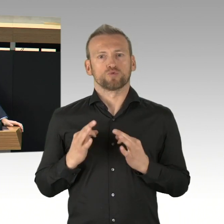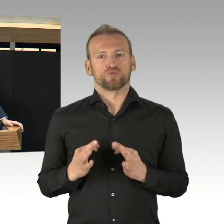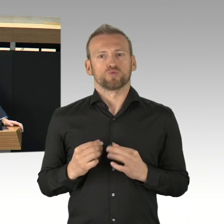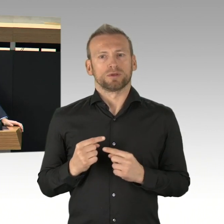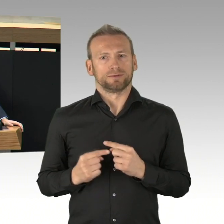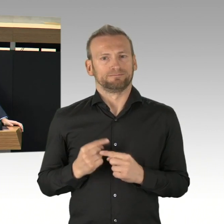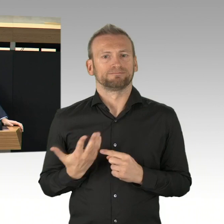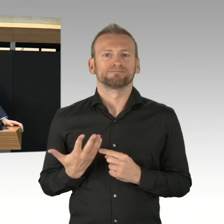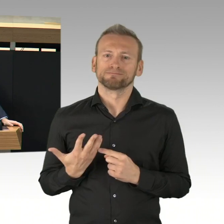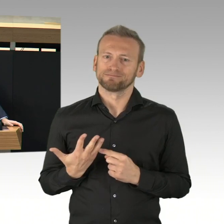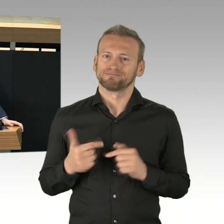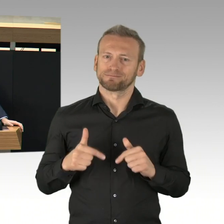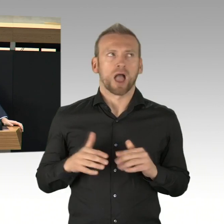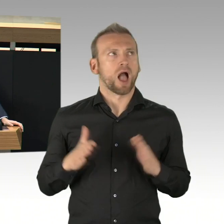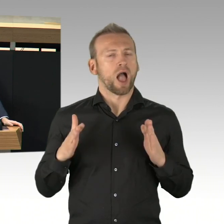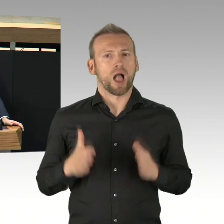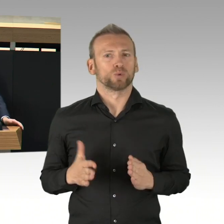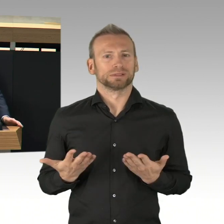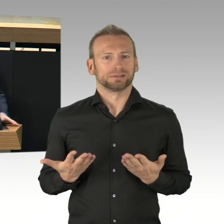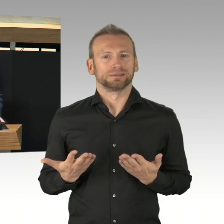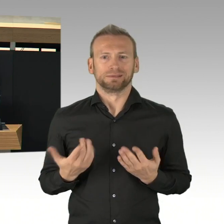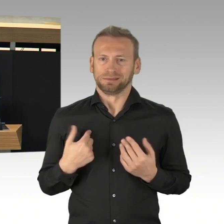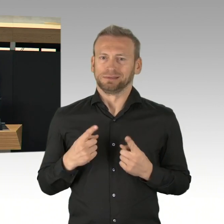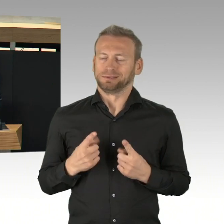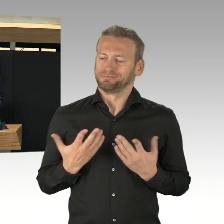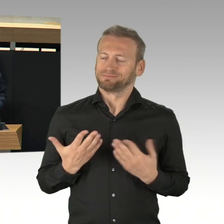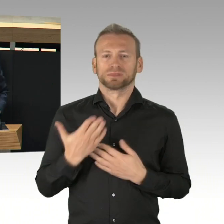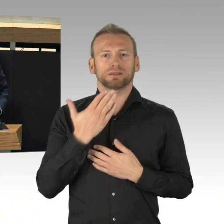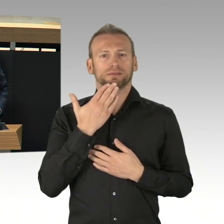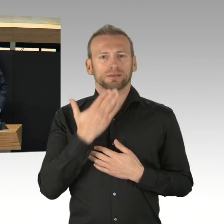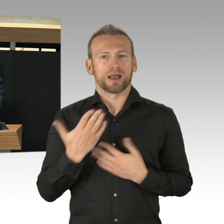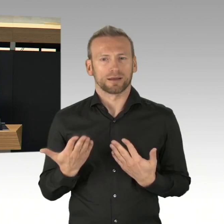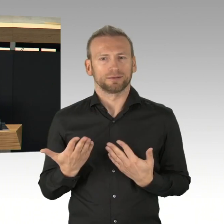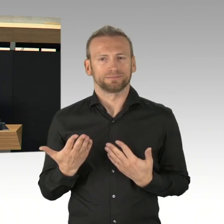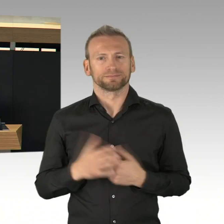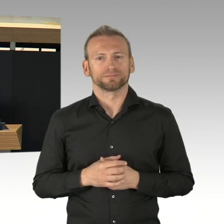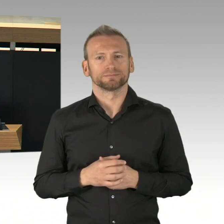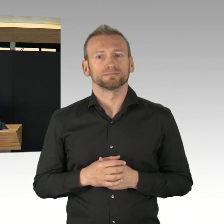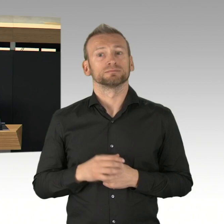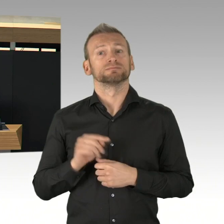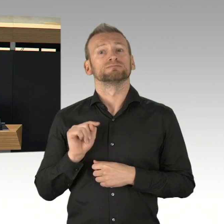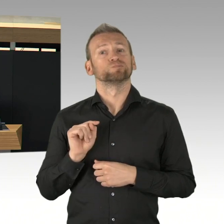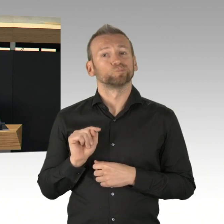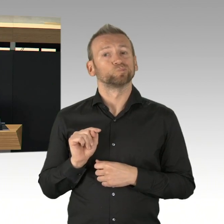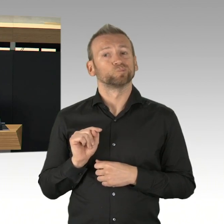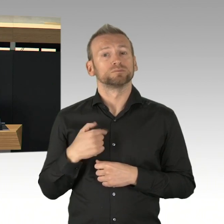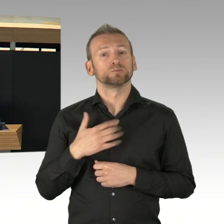Das möchte ich auch tun. Ich möchte vor allen Dingen denen danken, die sich heute Nacht, die vielen Tausend Freiwilligen, engagiert haben